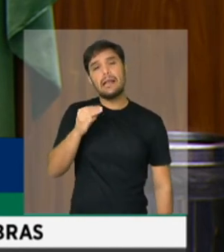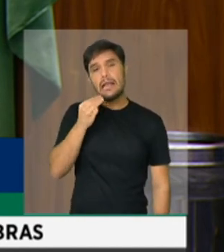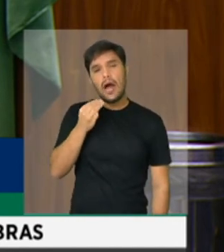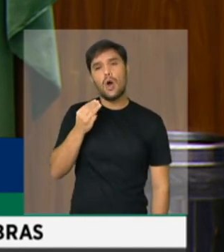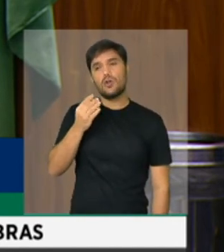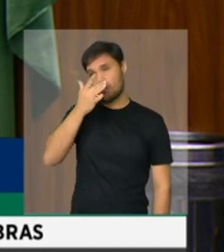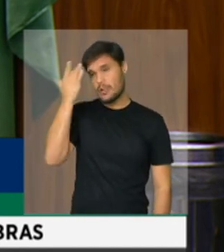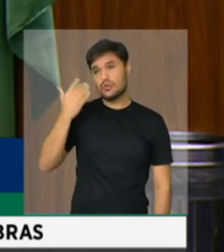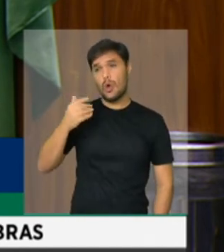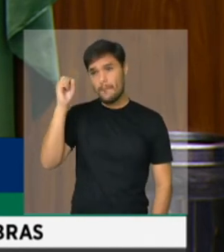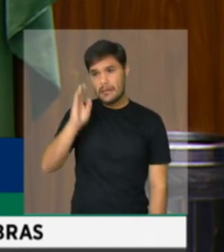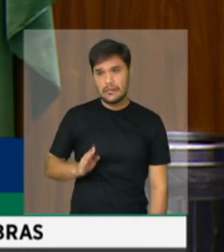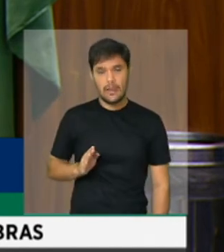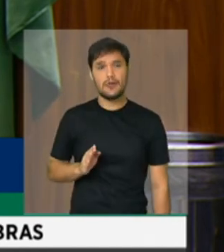DE BRASILEIROS, DEPUTADO ARTHUR LIRA, VOSSA EXCELÊNCIA